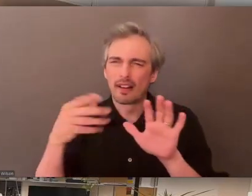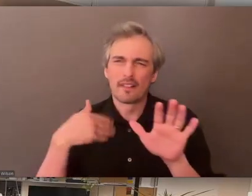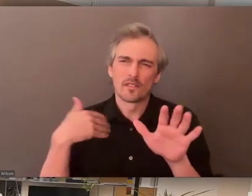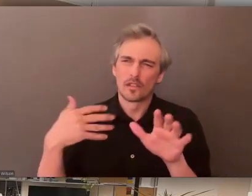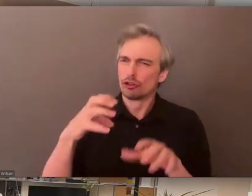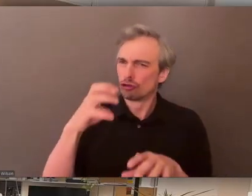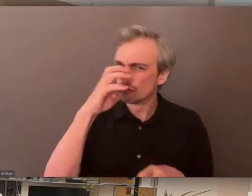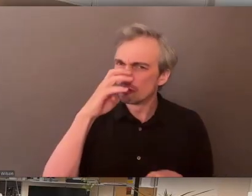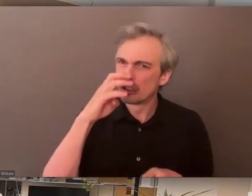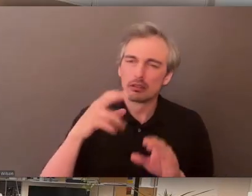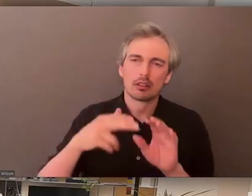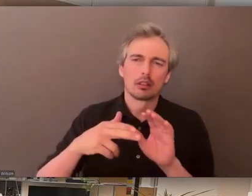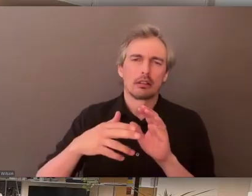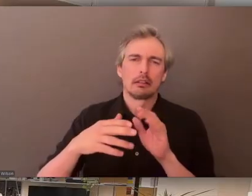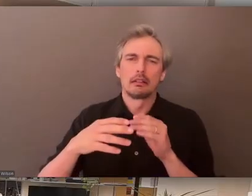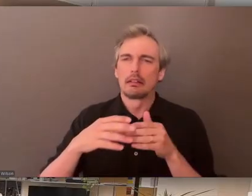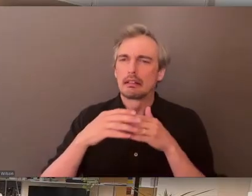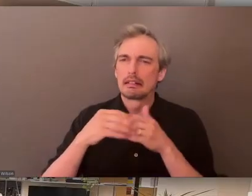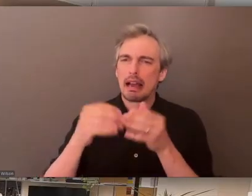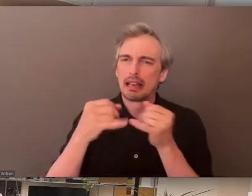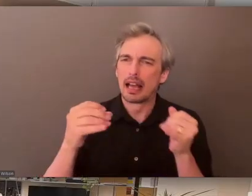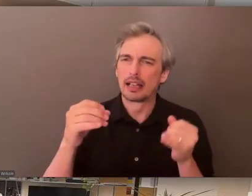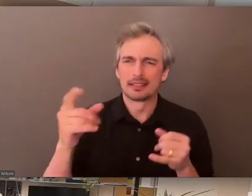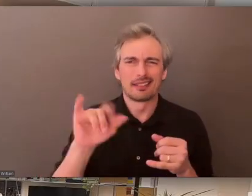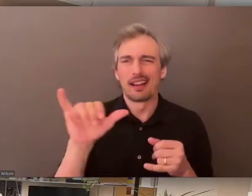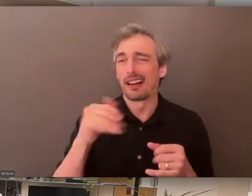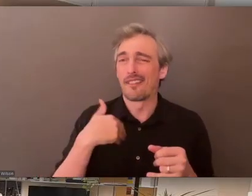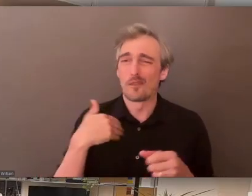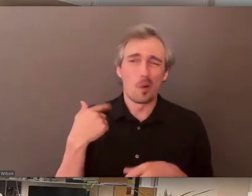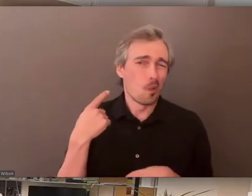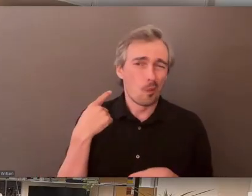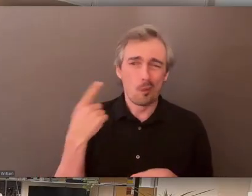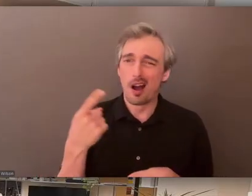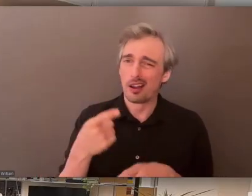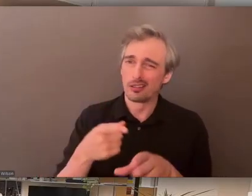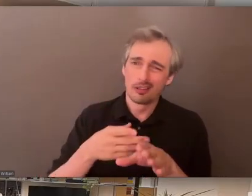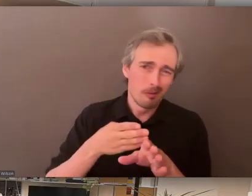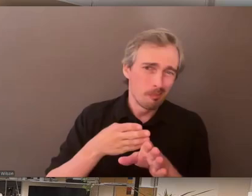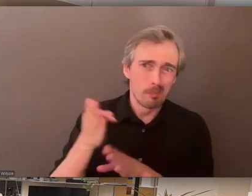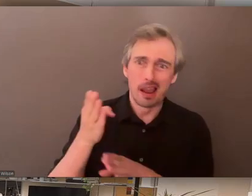パイチャ ートに複数の緑の色合いを使うのはあまりアクセスしやすいとは言えません。